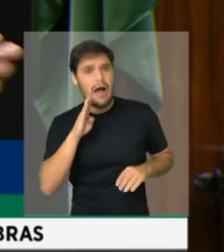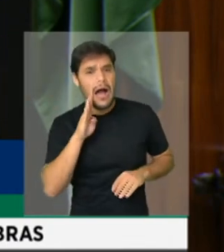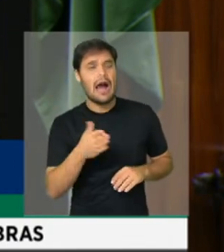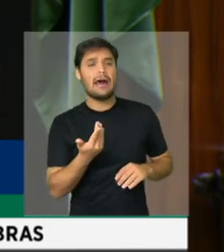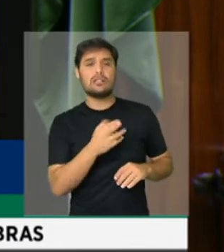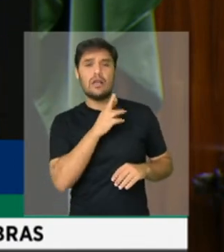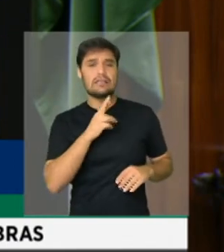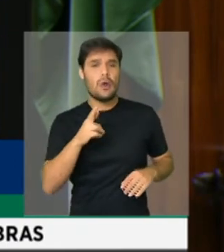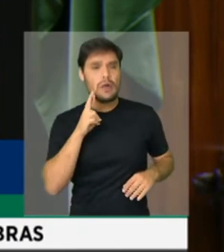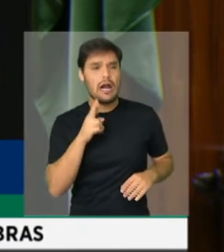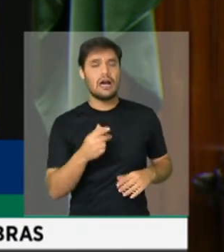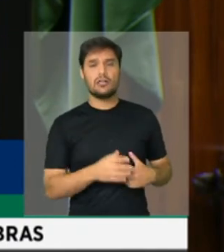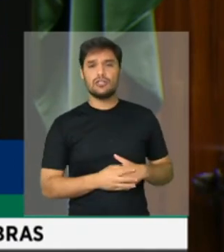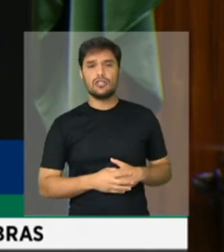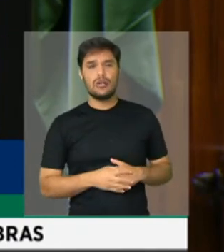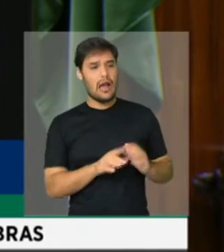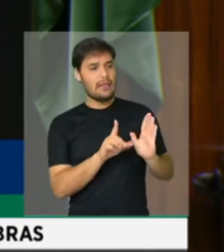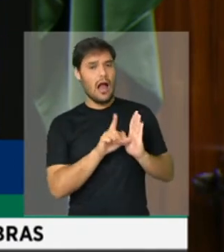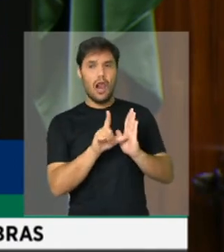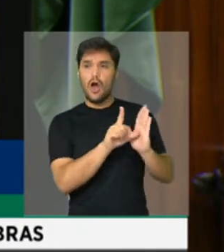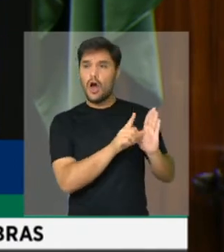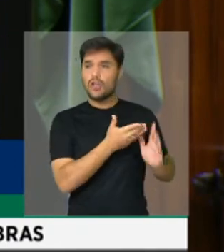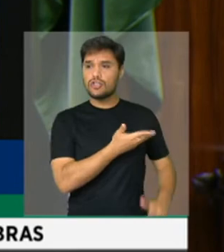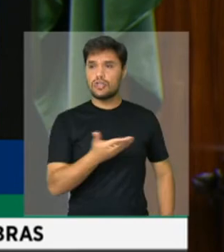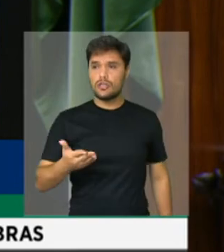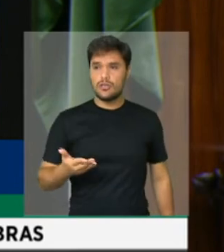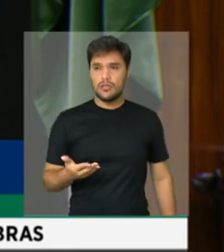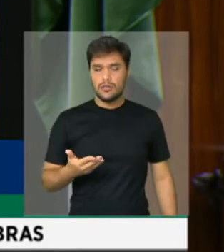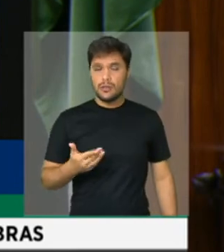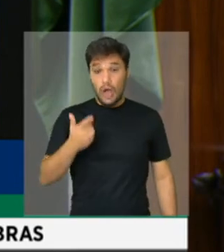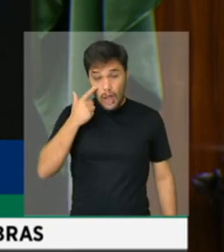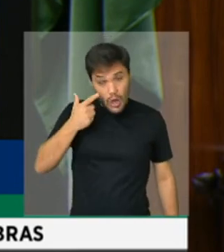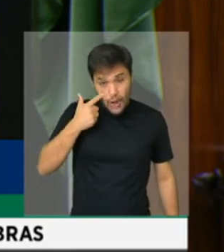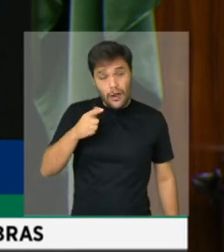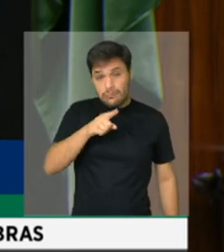É CONTRA OS CONSUMIDORES DOMICILIARES. OS CONSUMIDORES